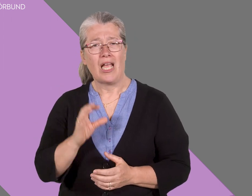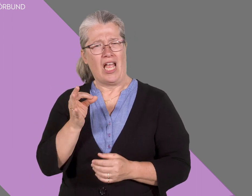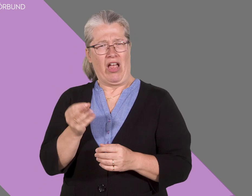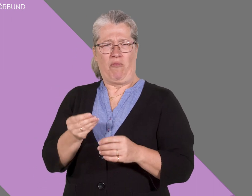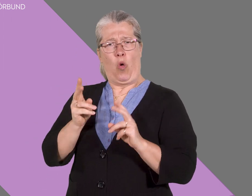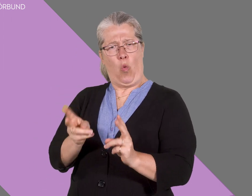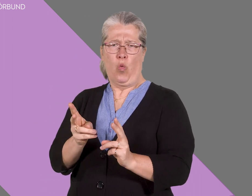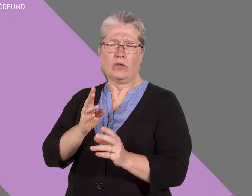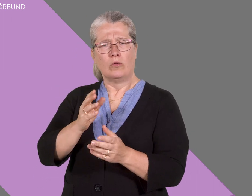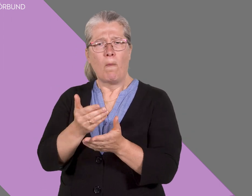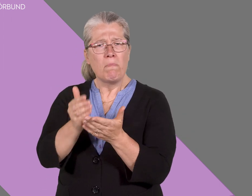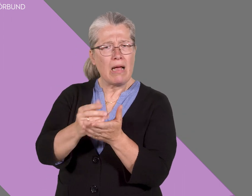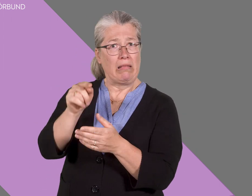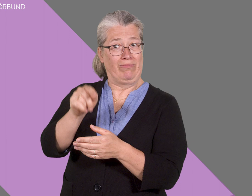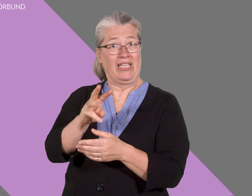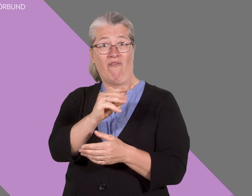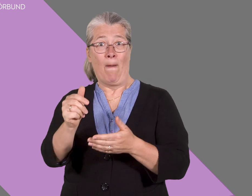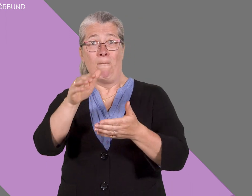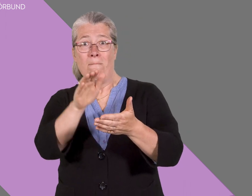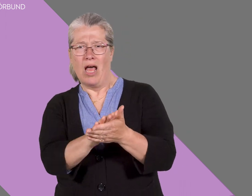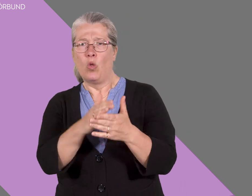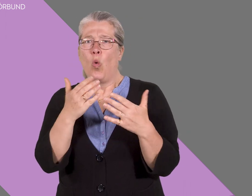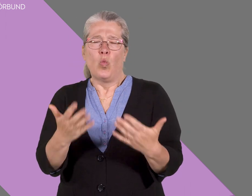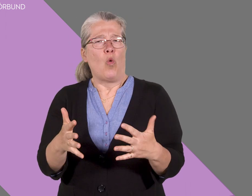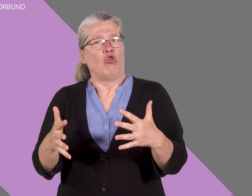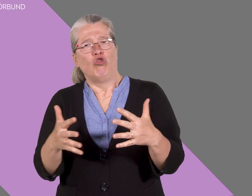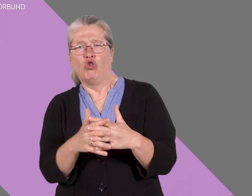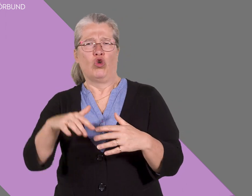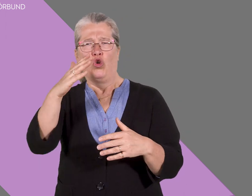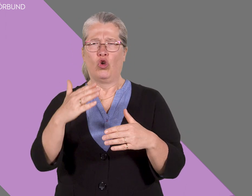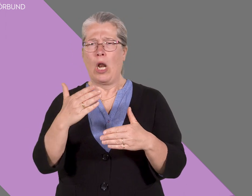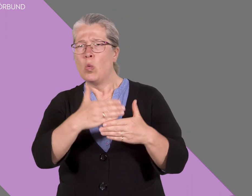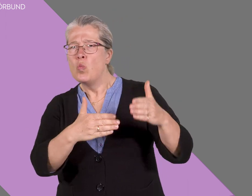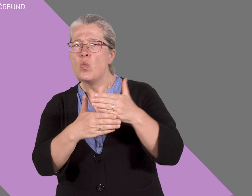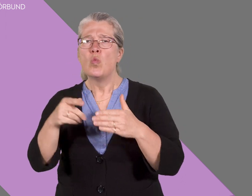FPA uppger också att webbplatsen har en klarare struktur -